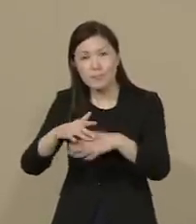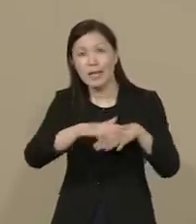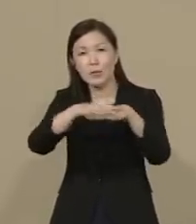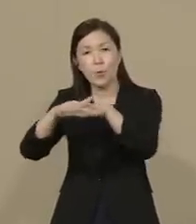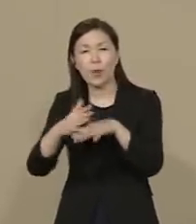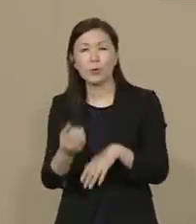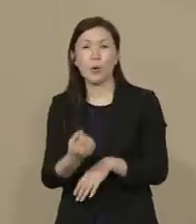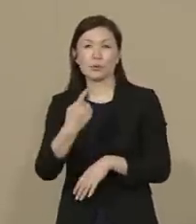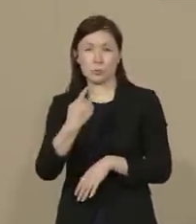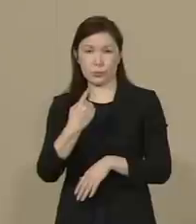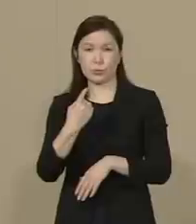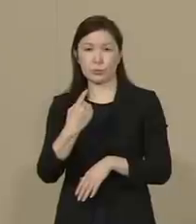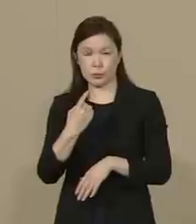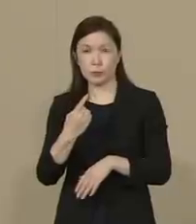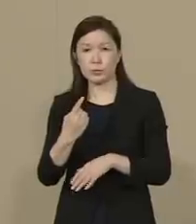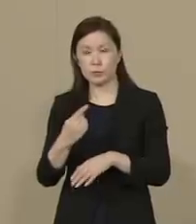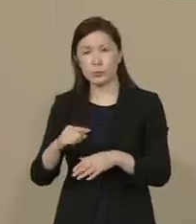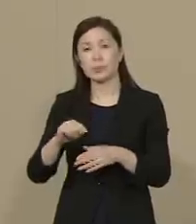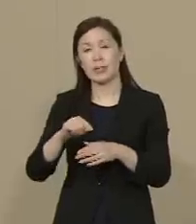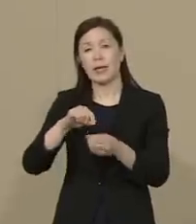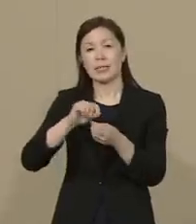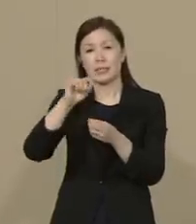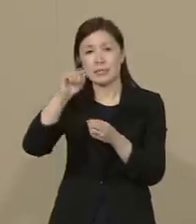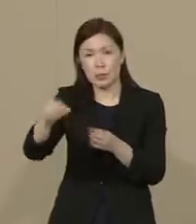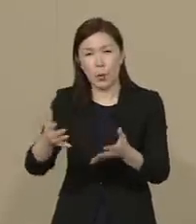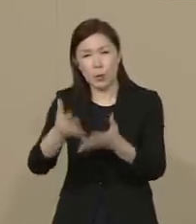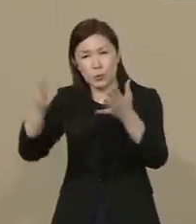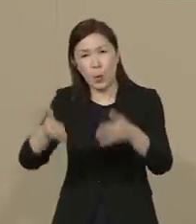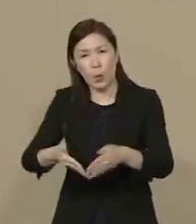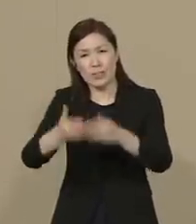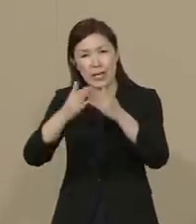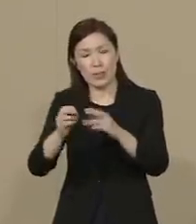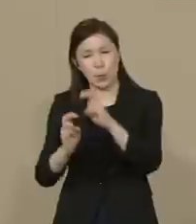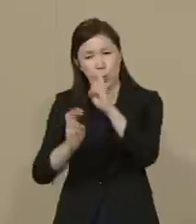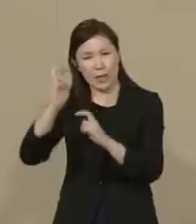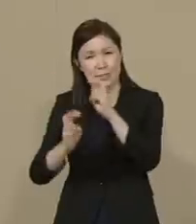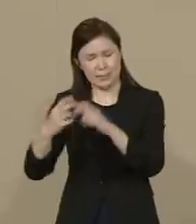地方創生のエンジン役となります